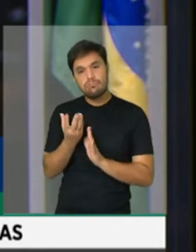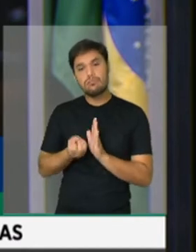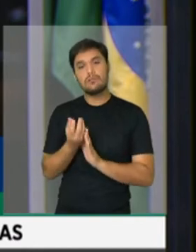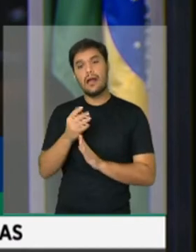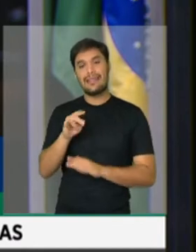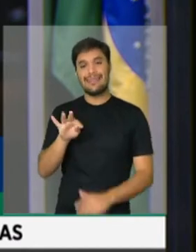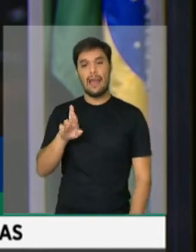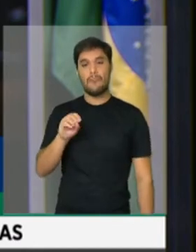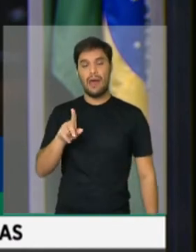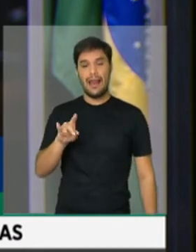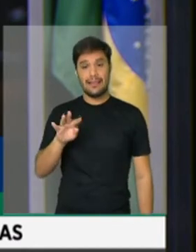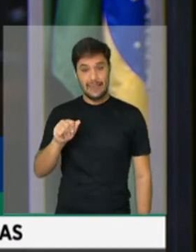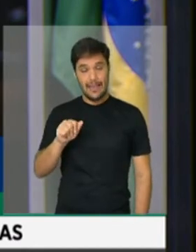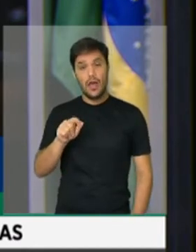DESESTATIZAÇÃO DA ELETROBRAS, PROPUSEMOS MEDIDAS